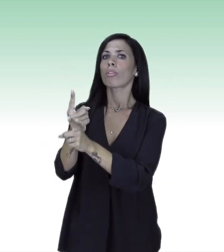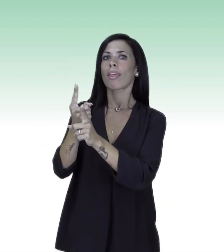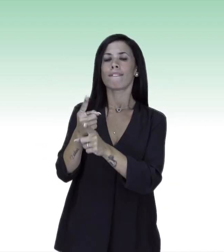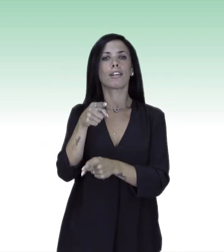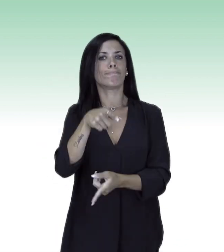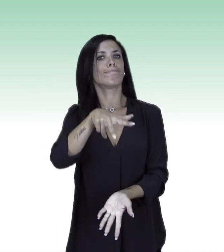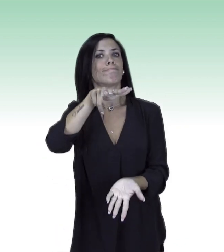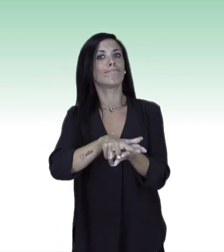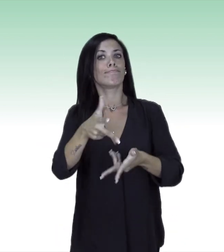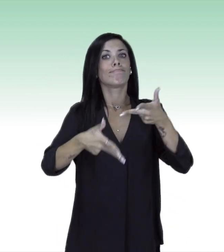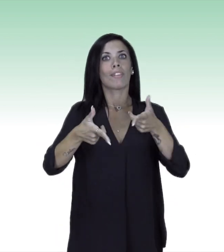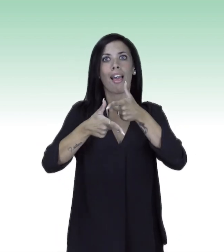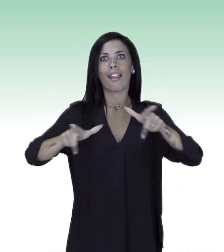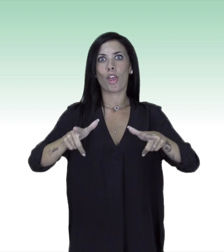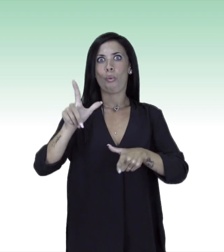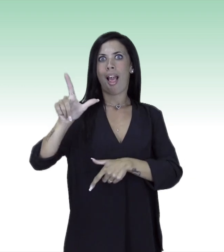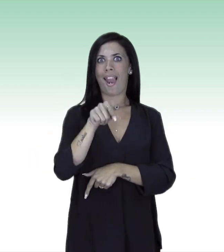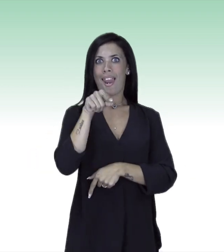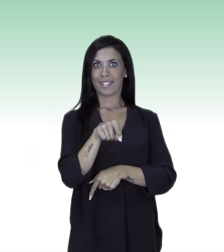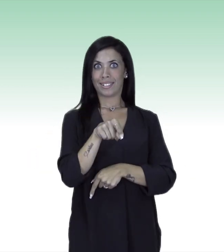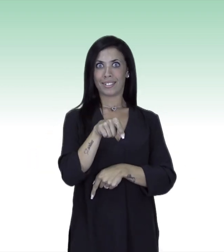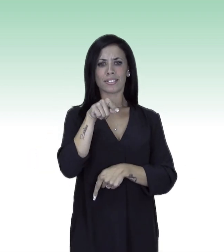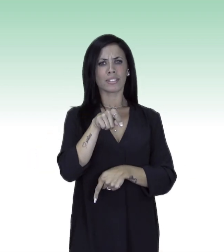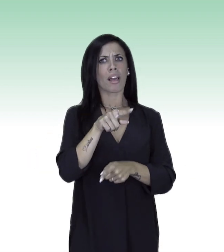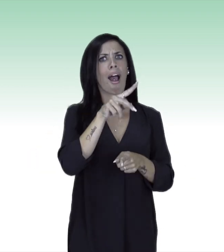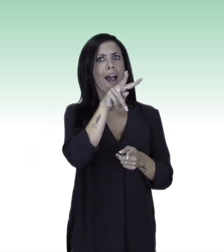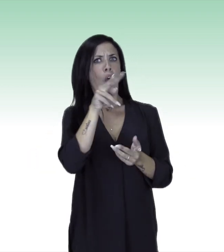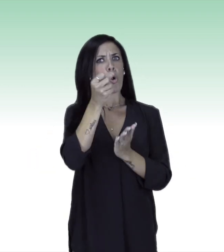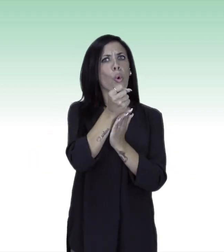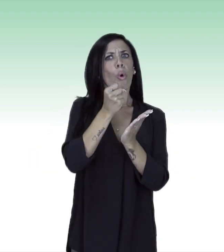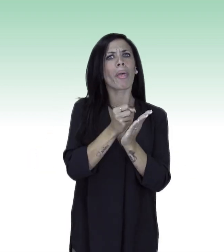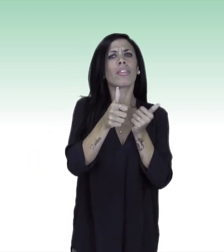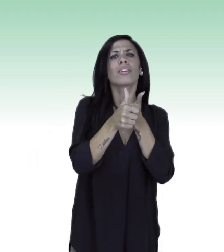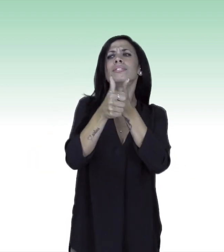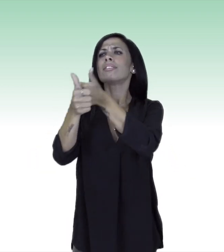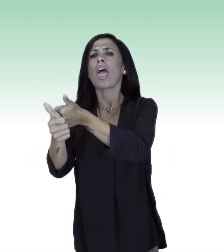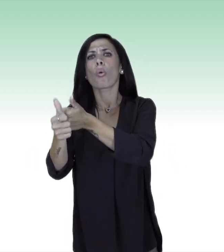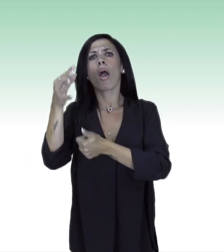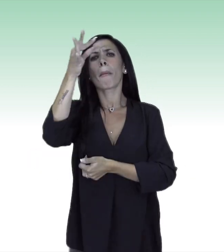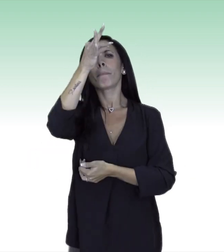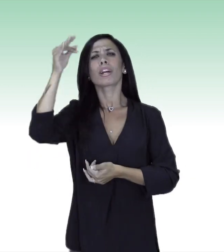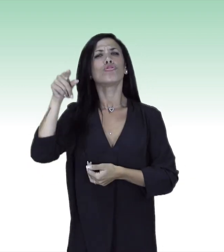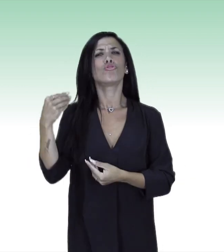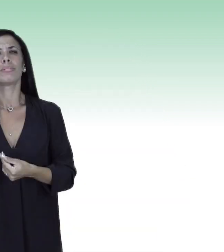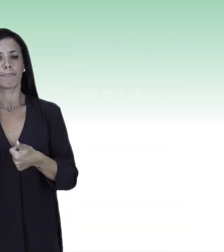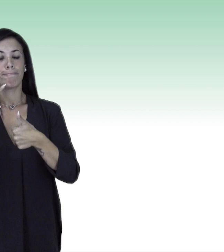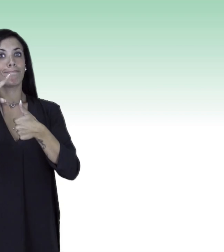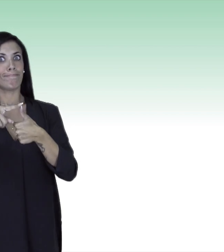nella Convenzione delle Nazioni Unite sui diritti delle persone con disabilità e nell'Agenda 2030 per lo sviluppo sostenibile, rendendo in questo modo i principi del